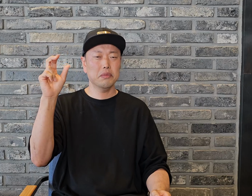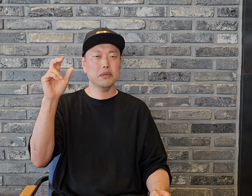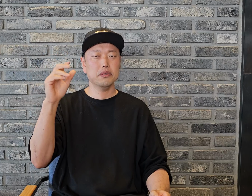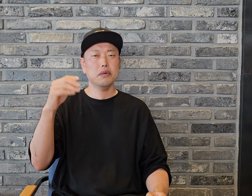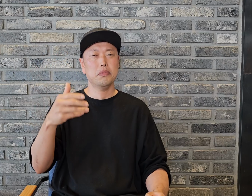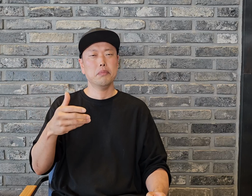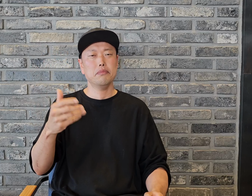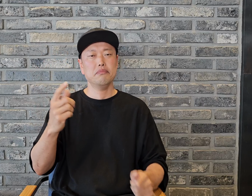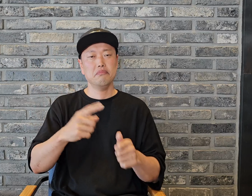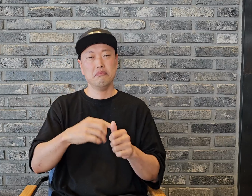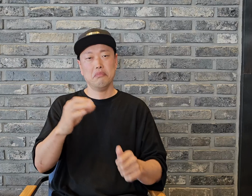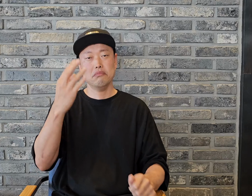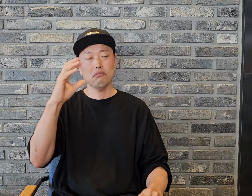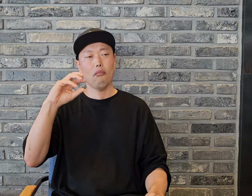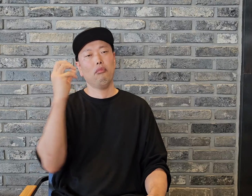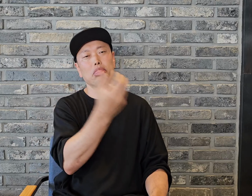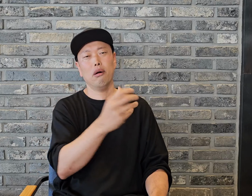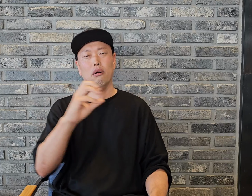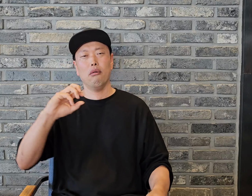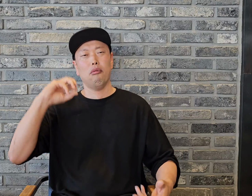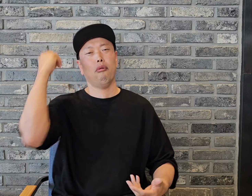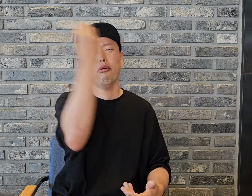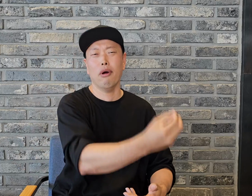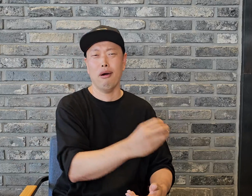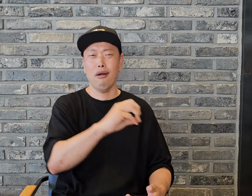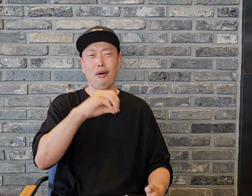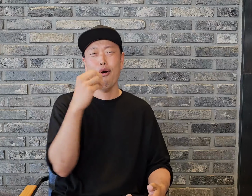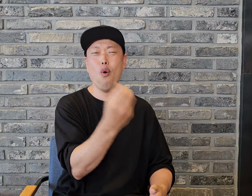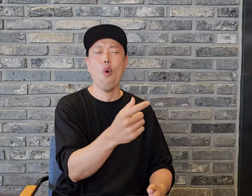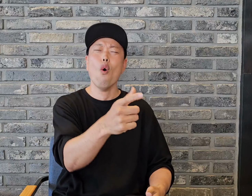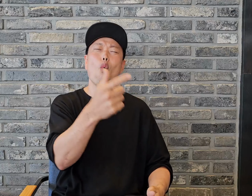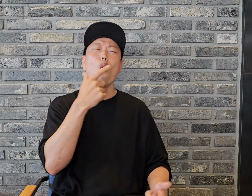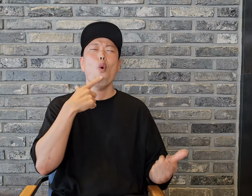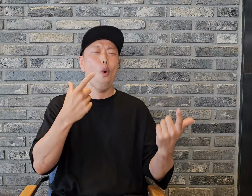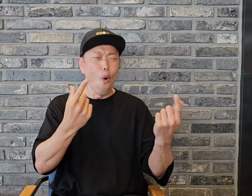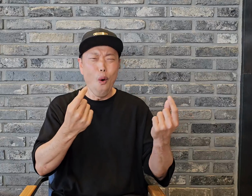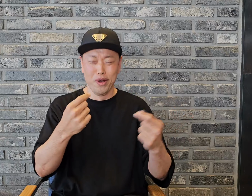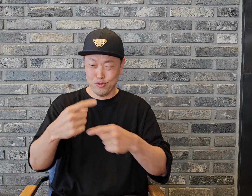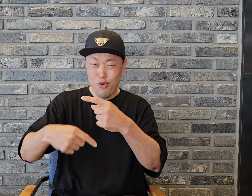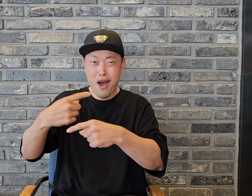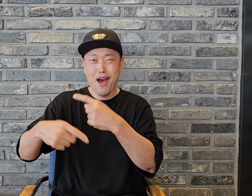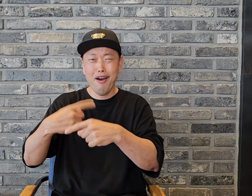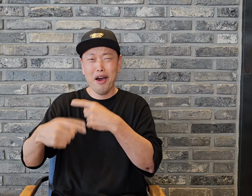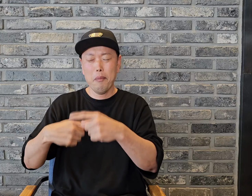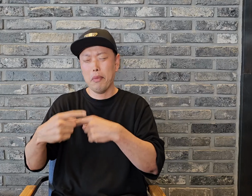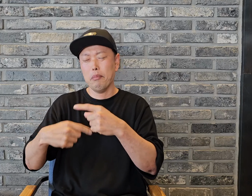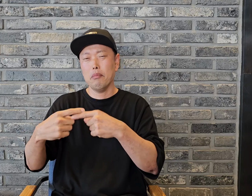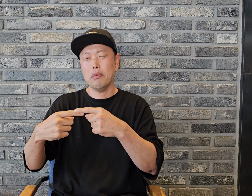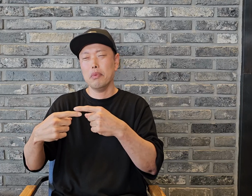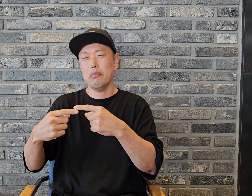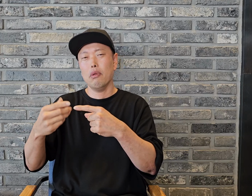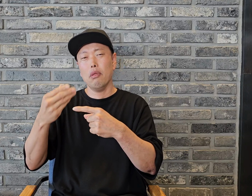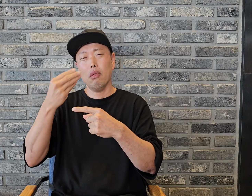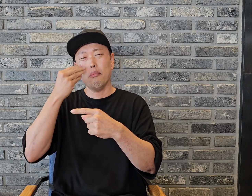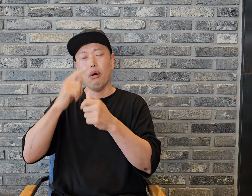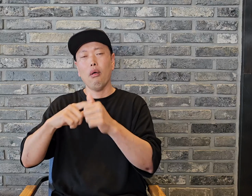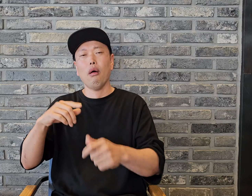Así como lanzas bolas rápidas todo el tiempo y las lanzas gradualmente en varias poses a medida que pasa el tiempo, lo mismo ocurre con el lenguaje de señas. Si practicas más mientras usas el lenguaje de señas y te acostumbras,